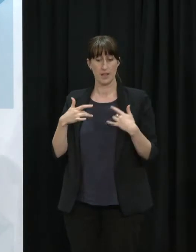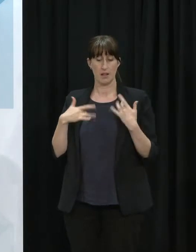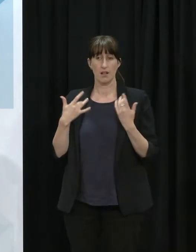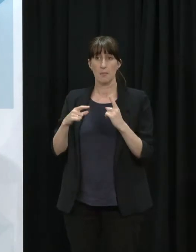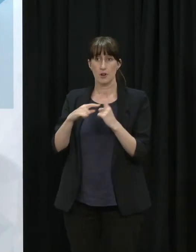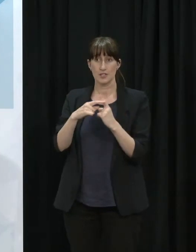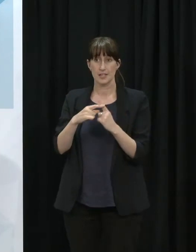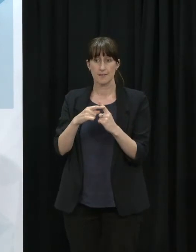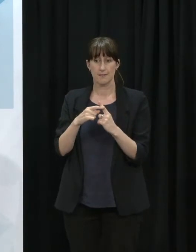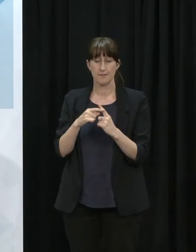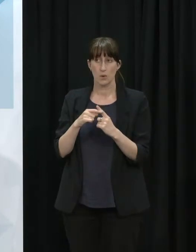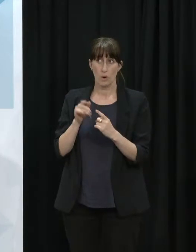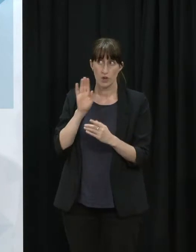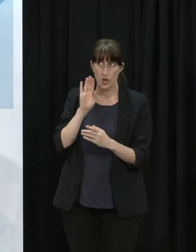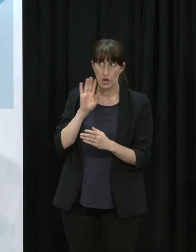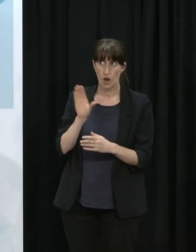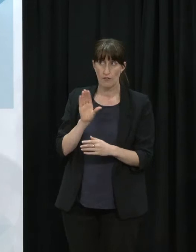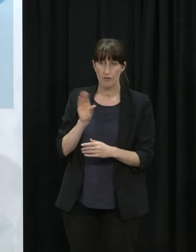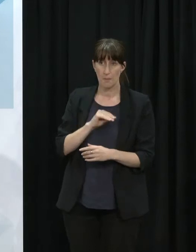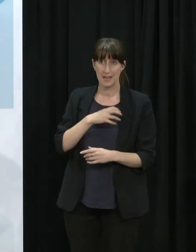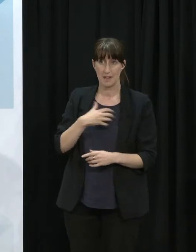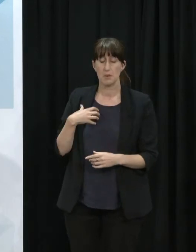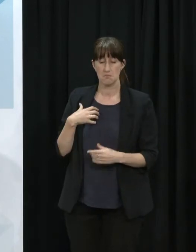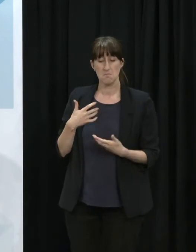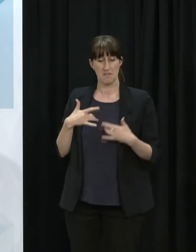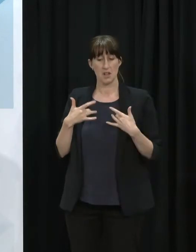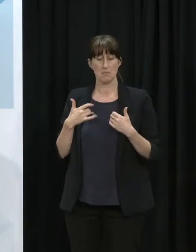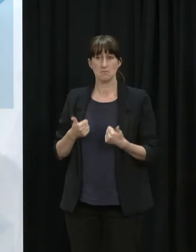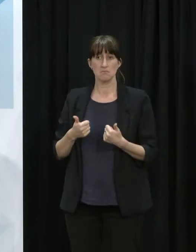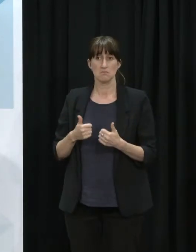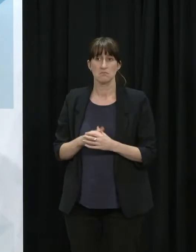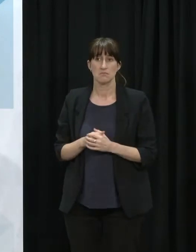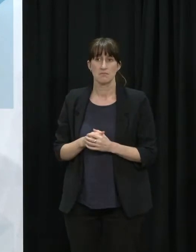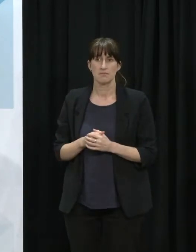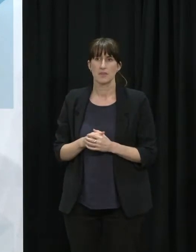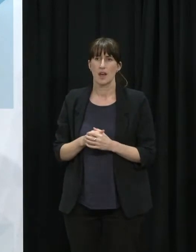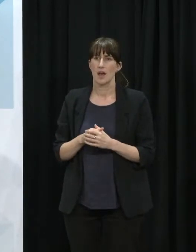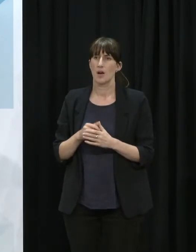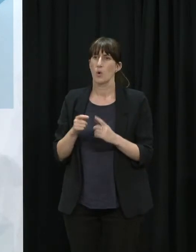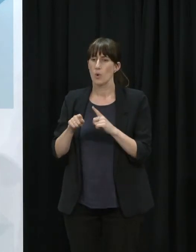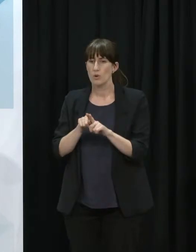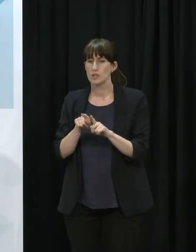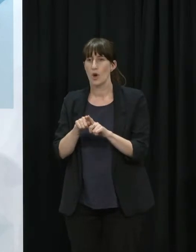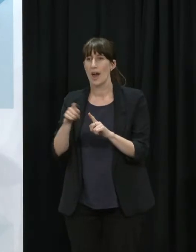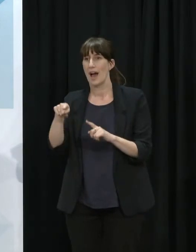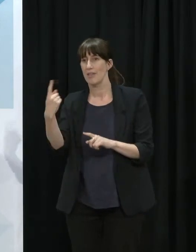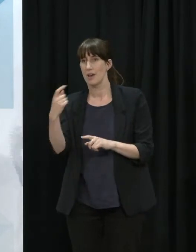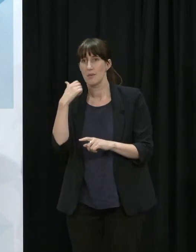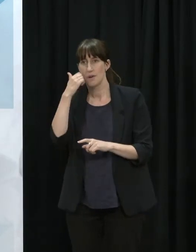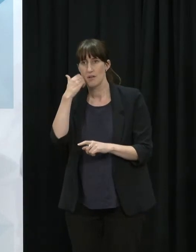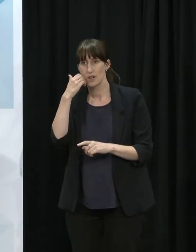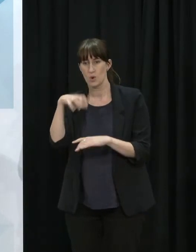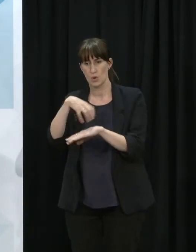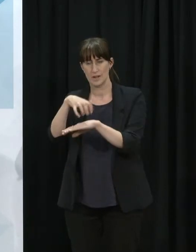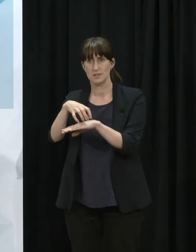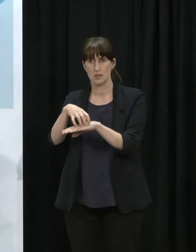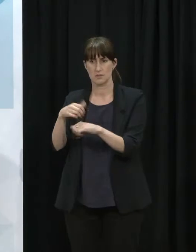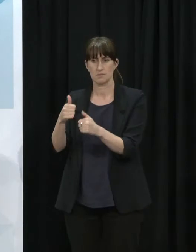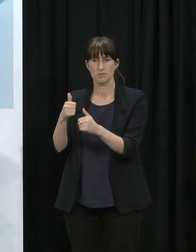Kei te whakarongo ratou me te ako maia mai mua. Ka puta